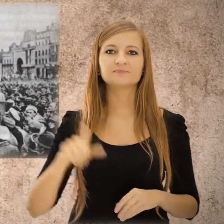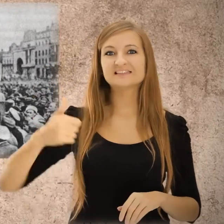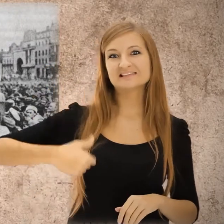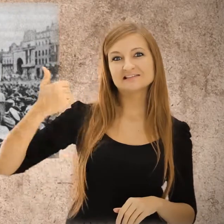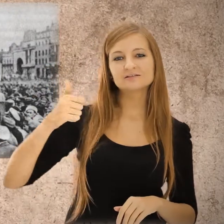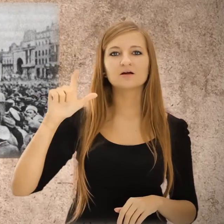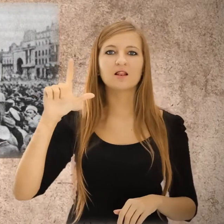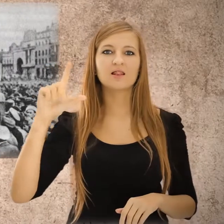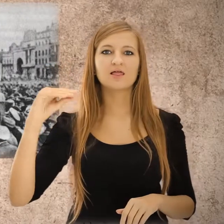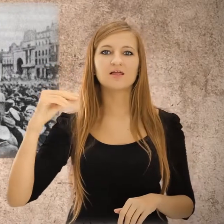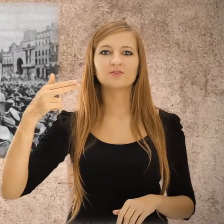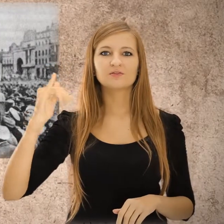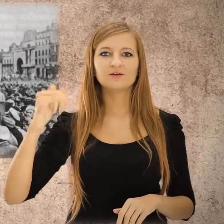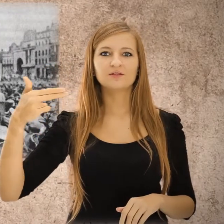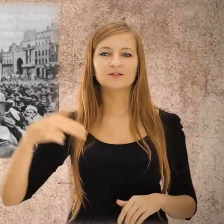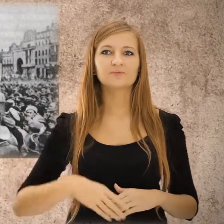ich przywódcą był Lenin.